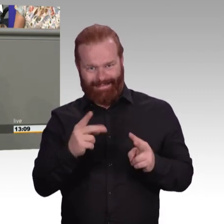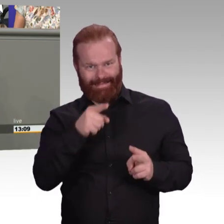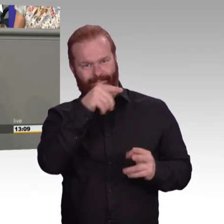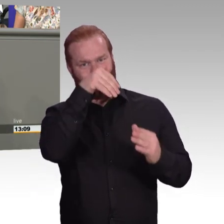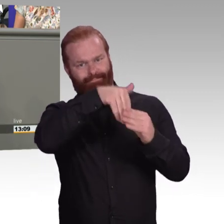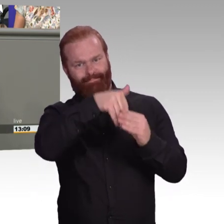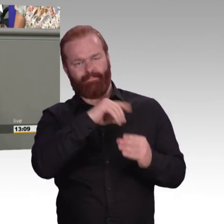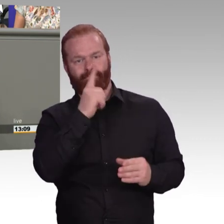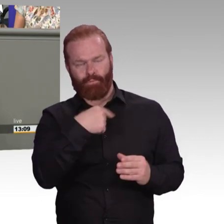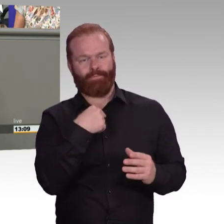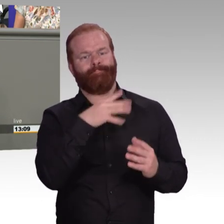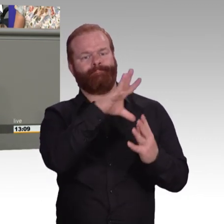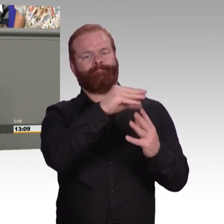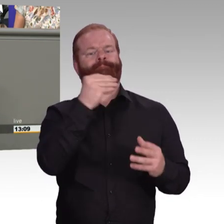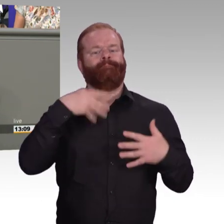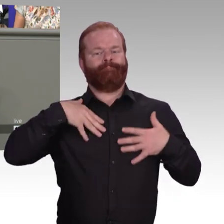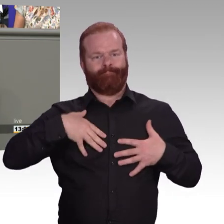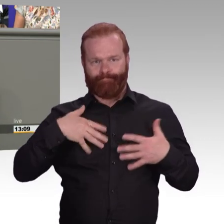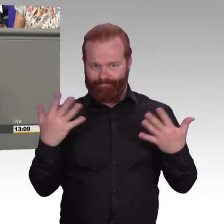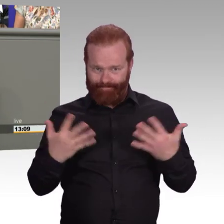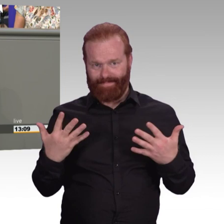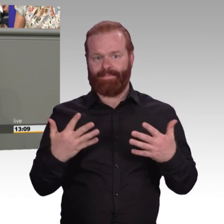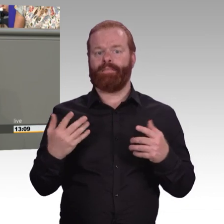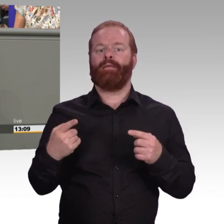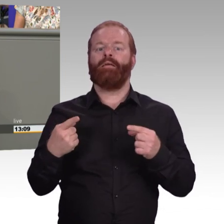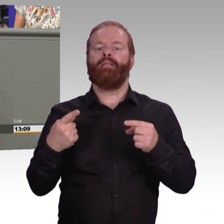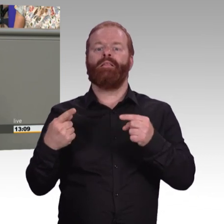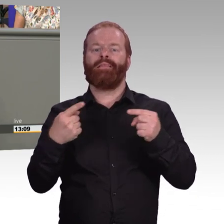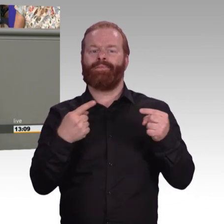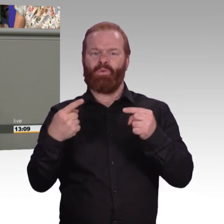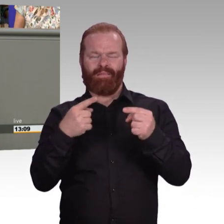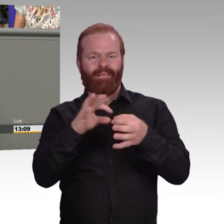in den Jahren 1948 und 1949 sich mit der Frage beschäftigt haben,